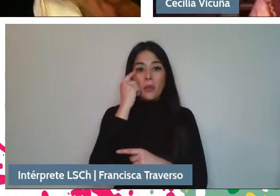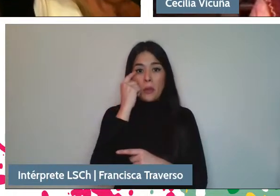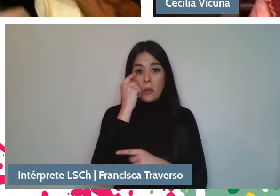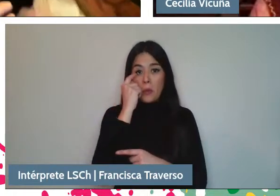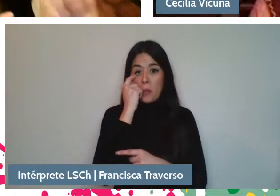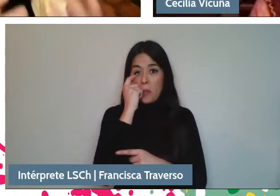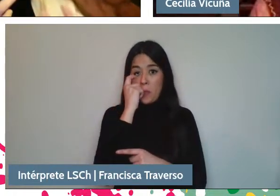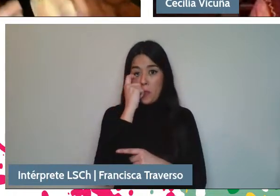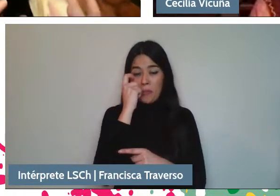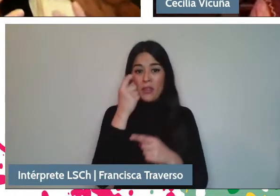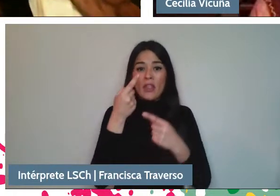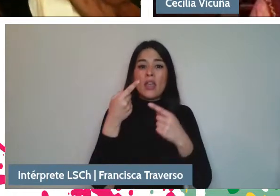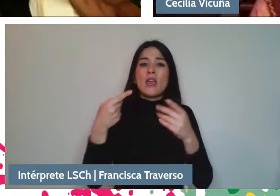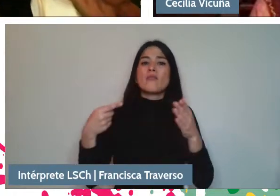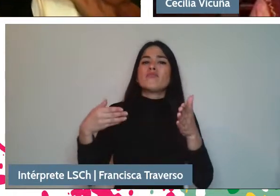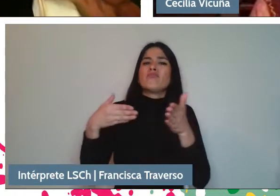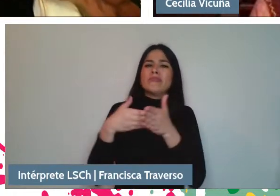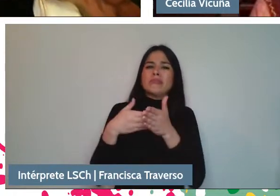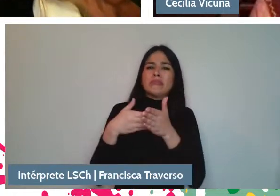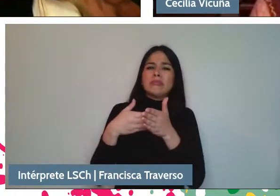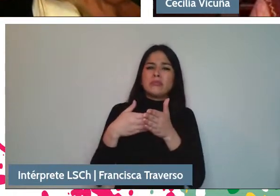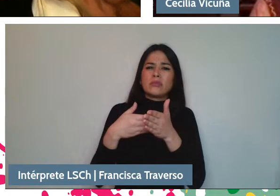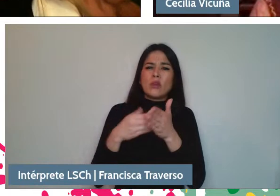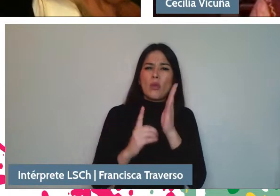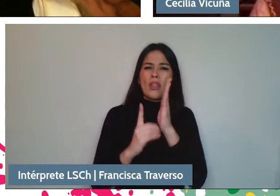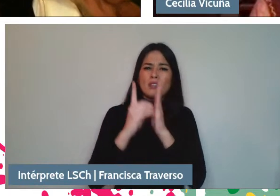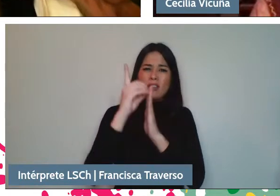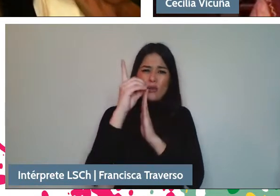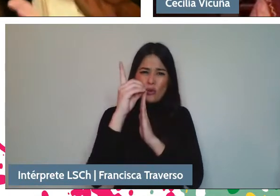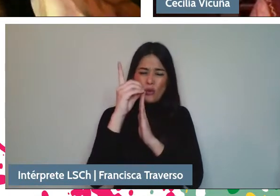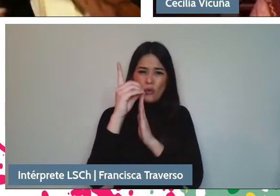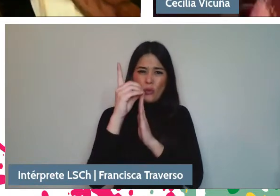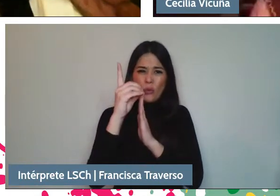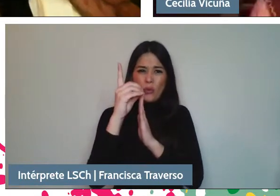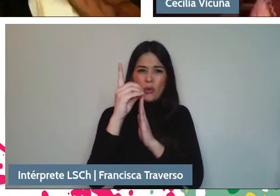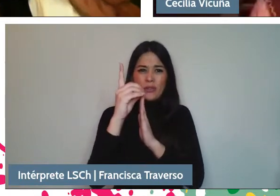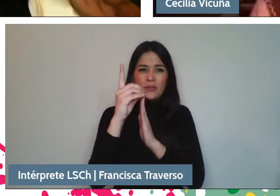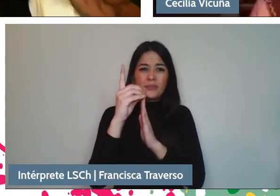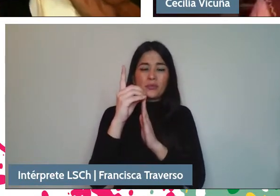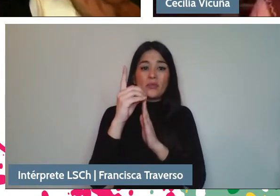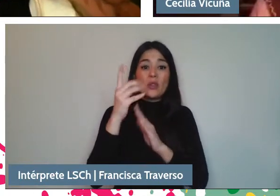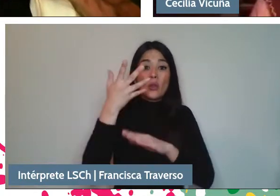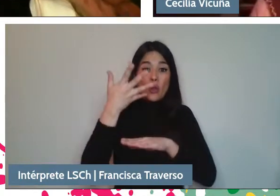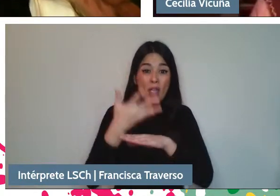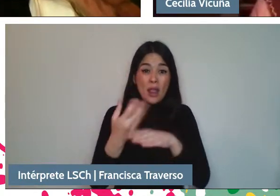Menos disruptivo en su desarrollo donde todavía la noción de modernización